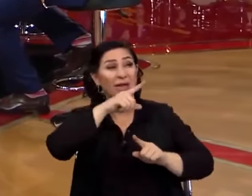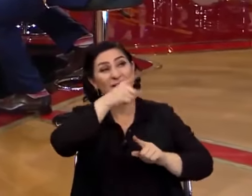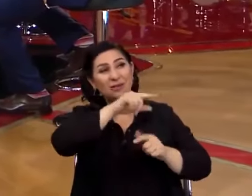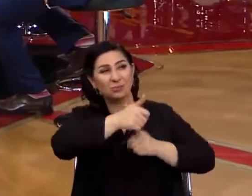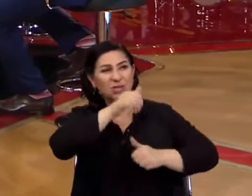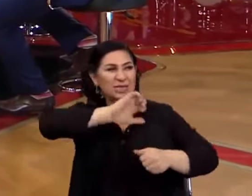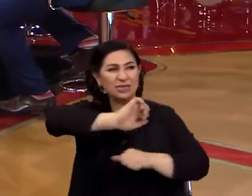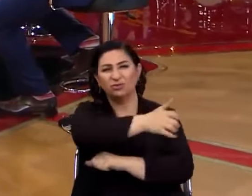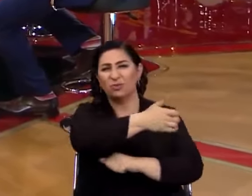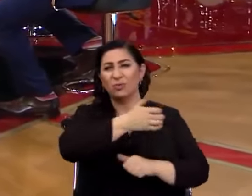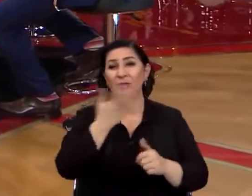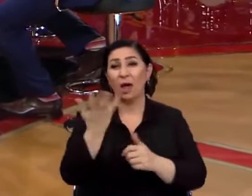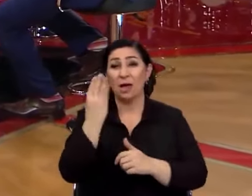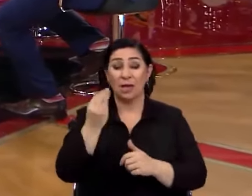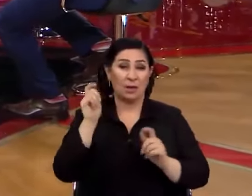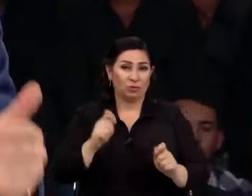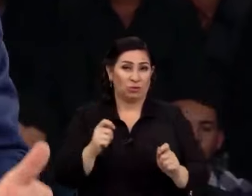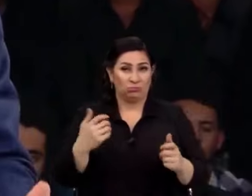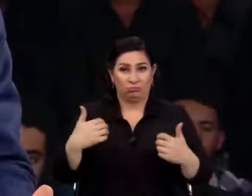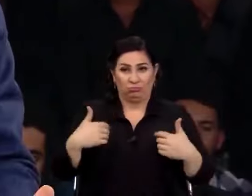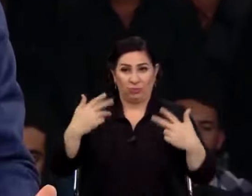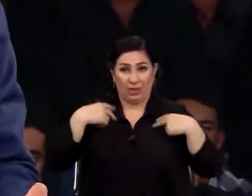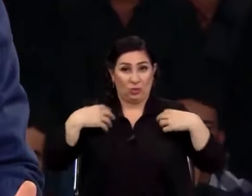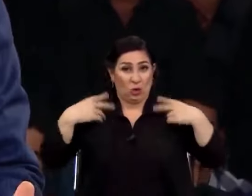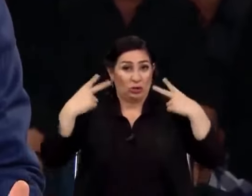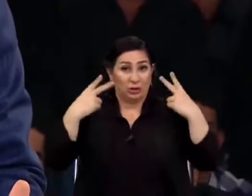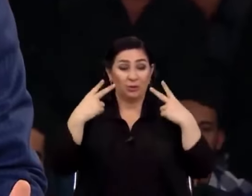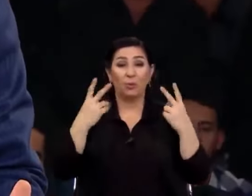ondan daha iyi şarkı söyleyeceğim daha çok geliyor oraya akrobasi gösteris Evet